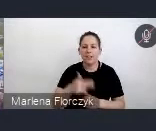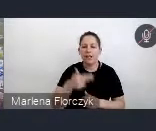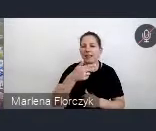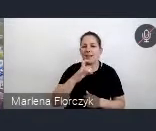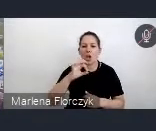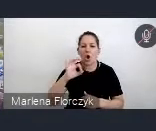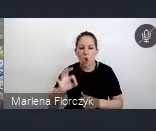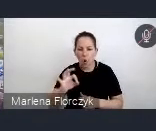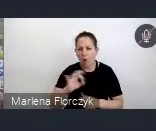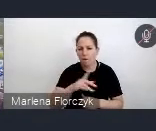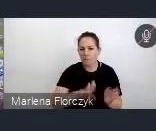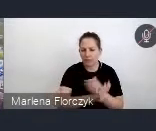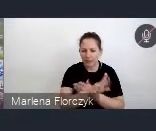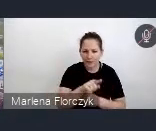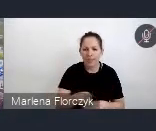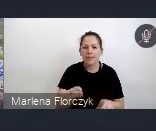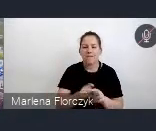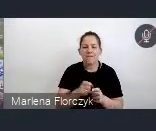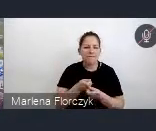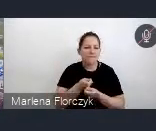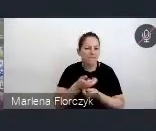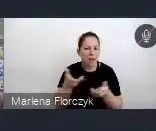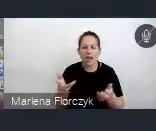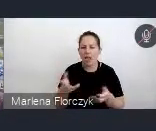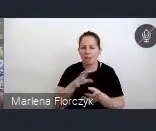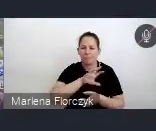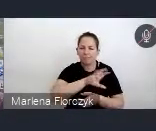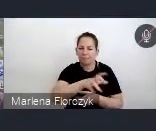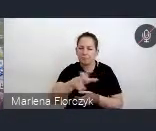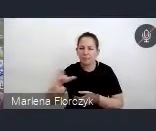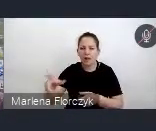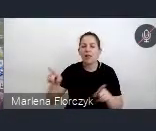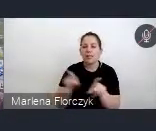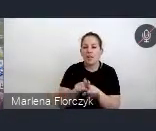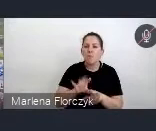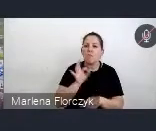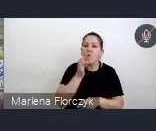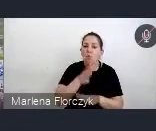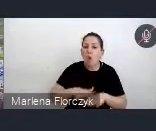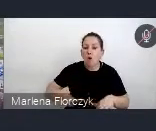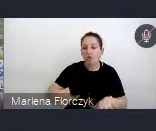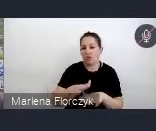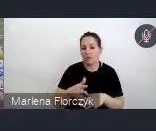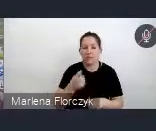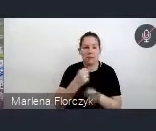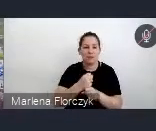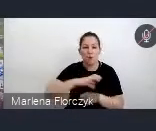Tutaj jest wiele podmiotów, ale przede wszystkim też młodzież. Pracujemy w grupach po to,